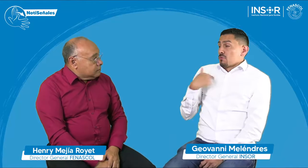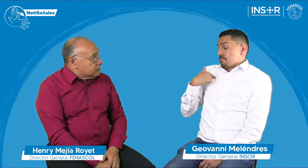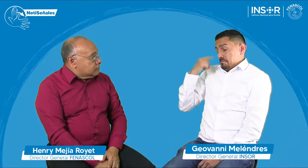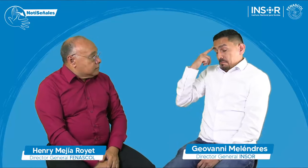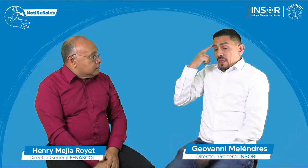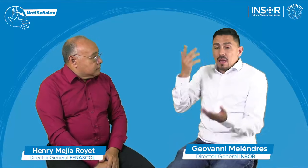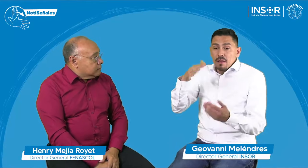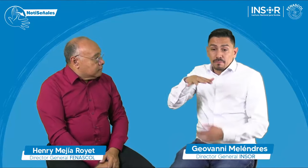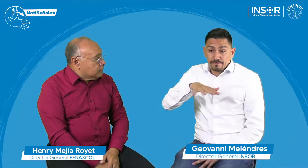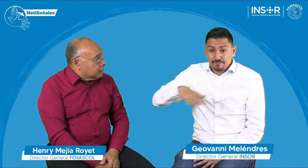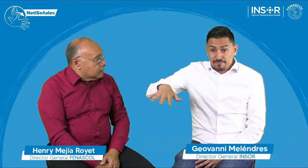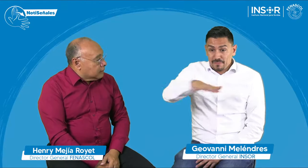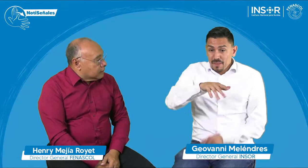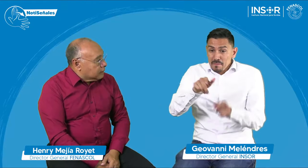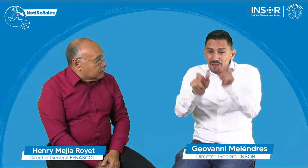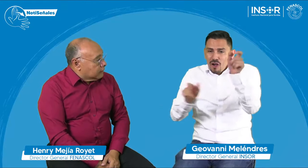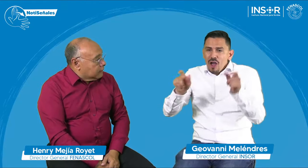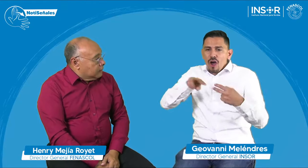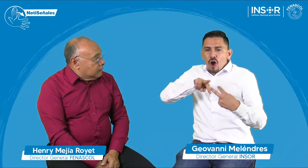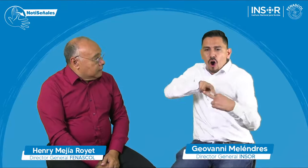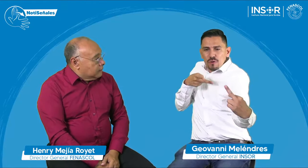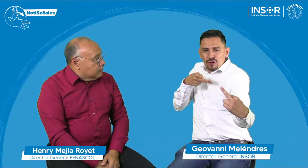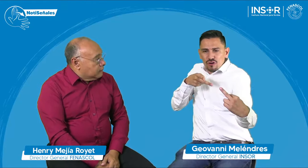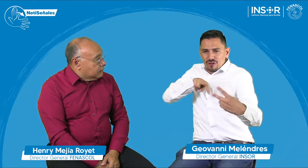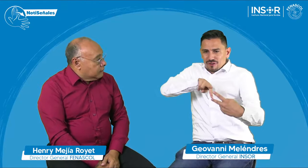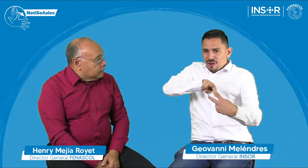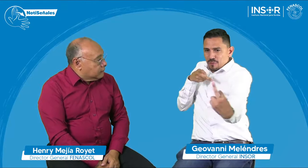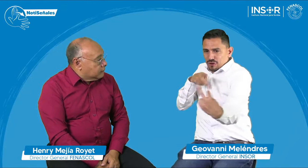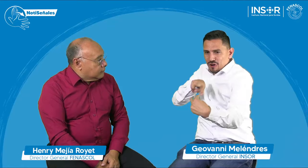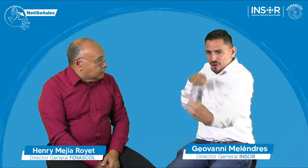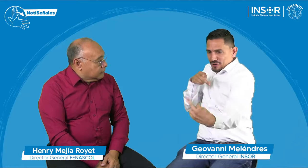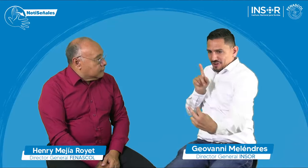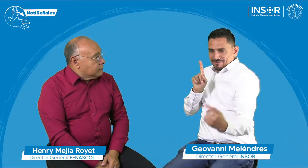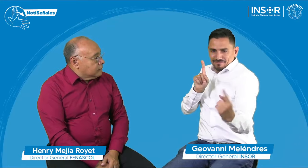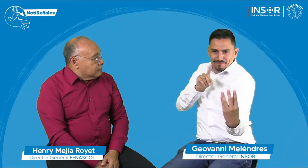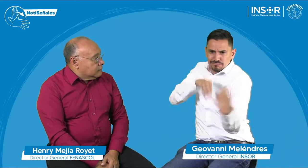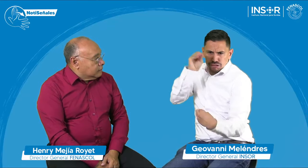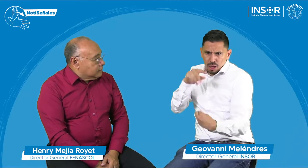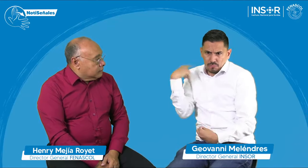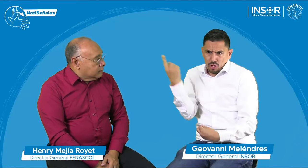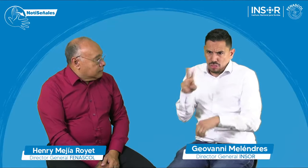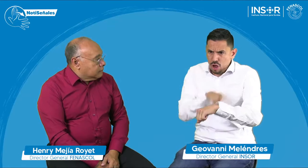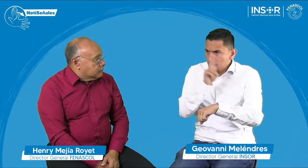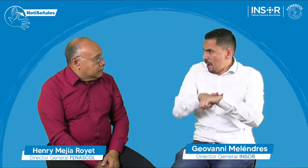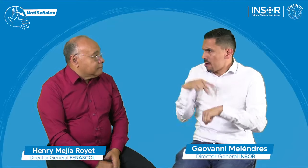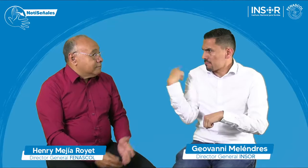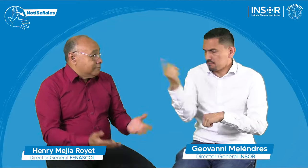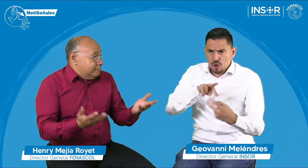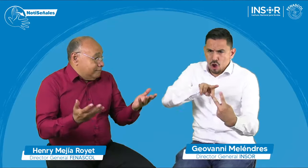que nosotros queremos trabajar agregando a esto también yo